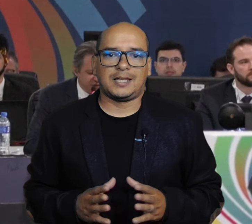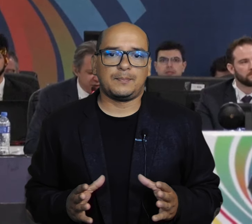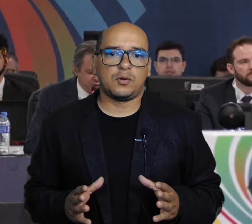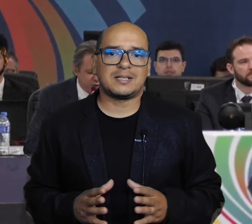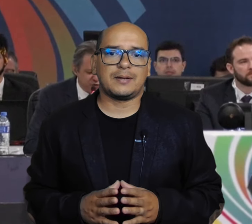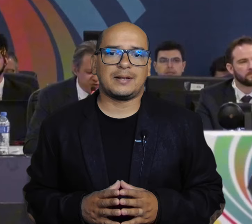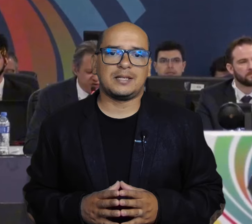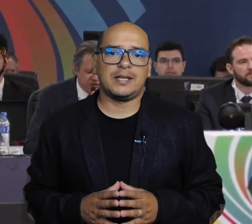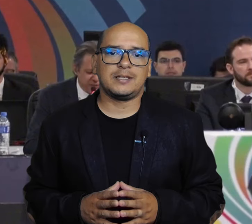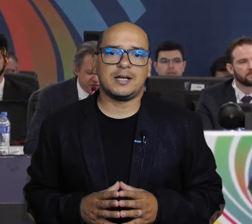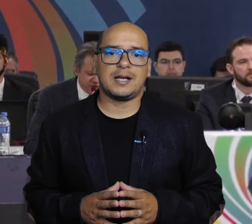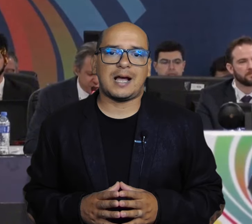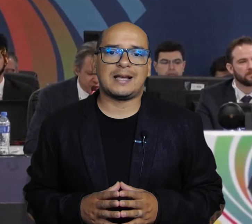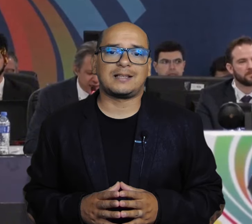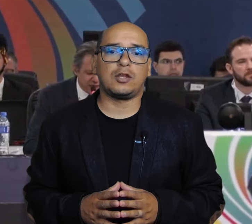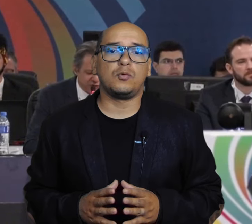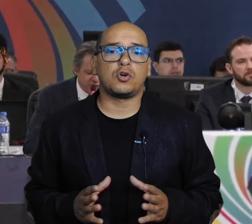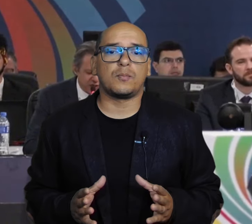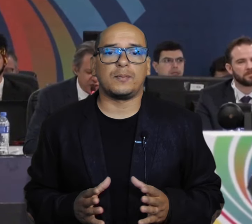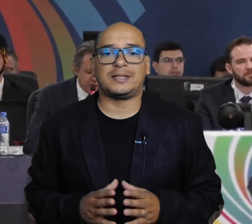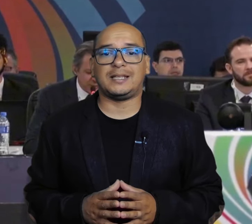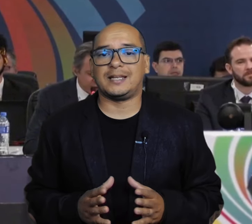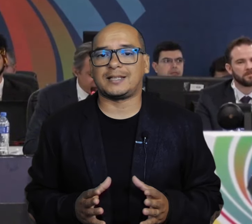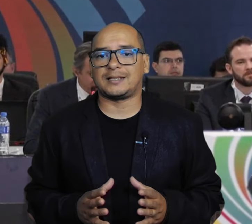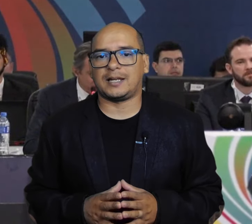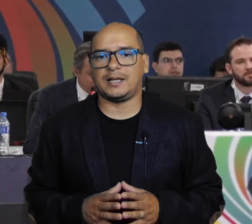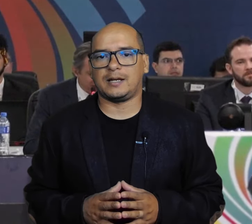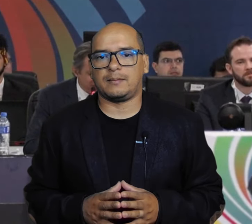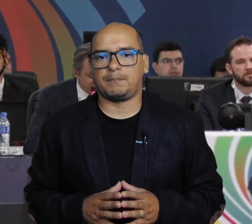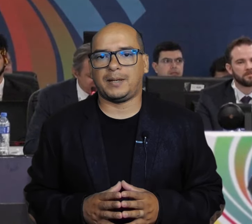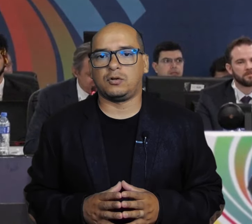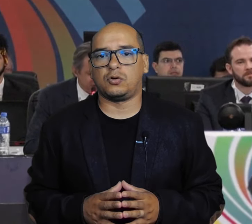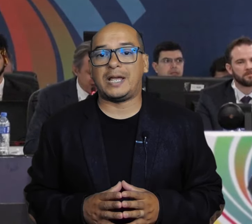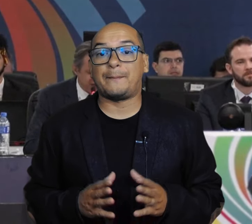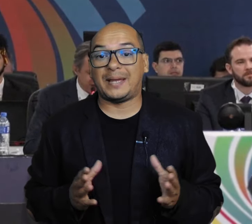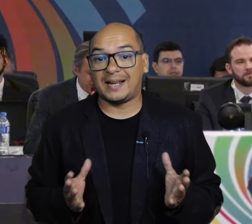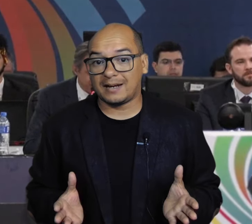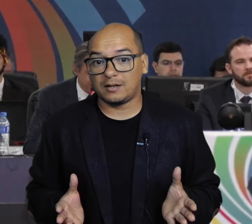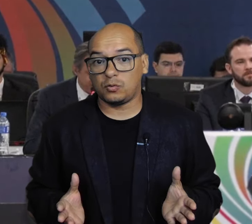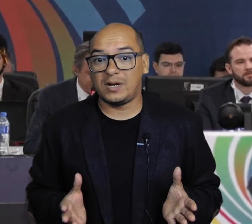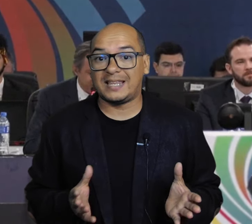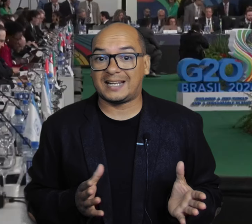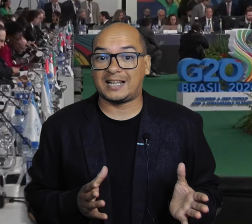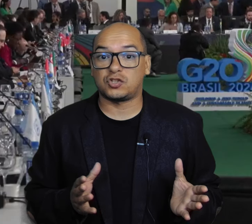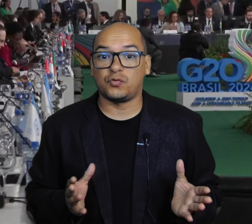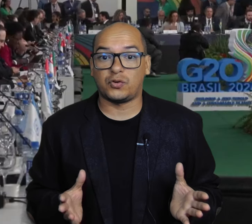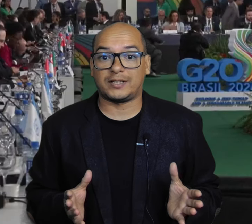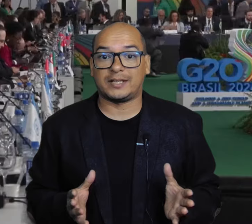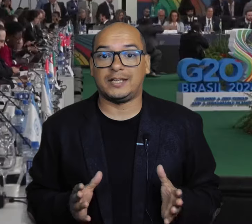diplomacia brasileña ha estado muy comprometida en esta tarea pero esperar una declaración fuerte y